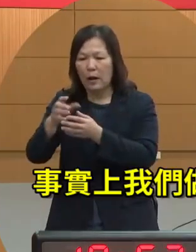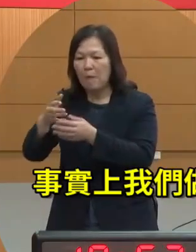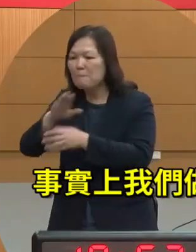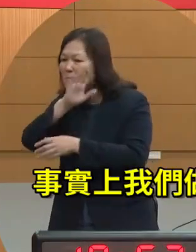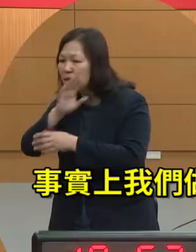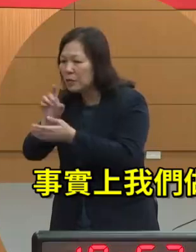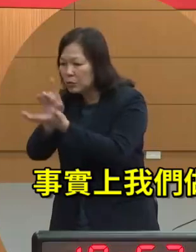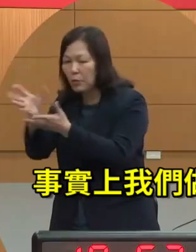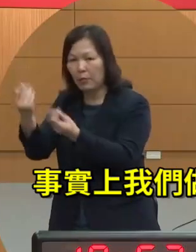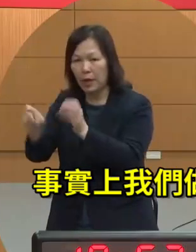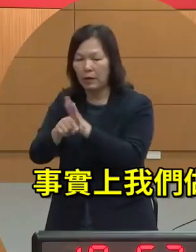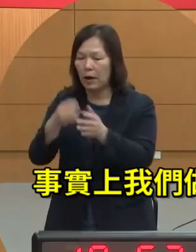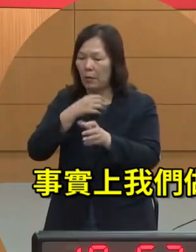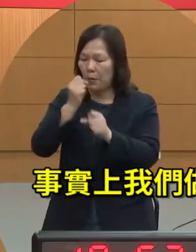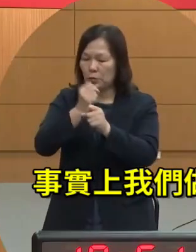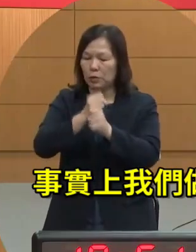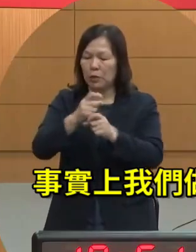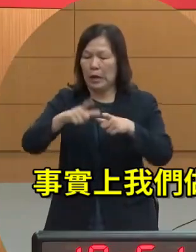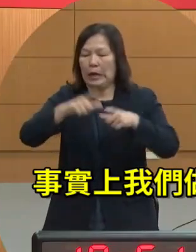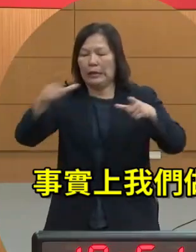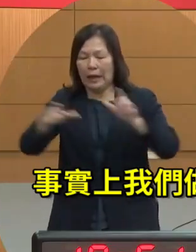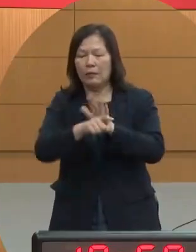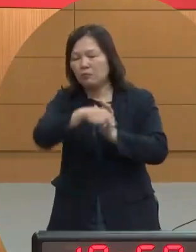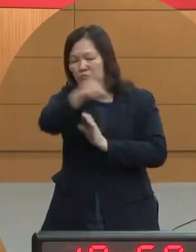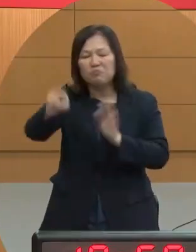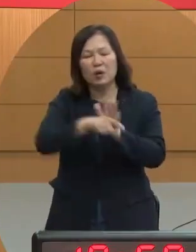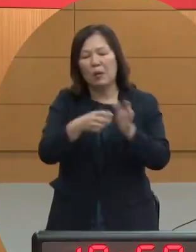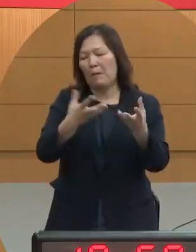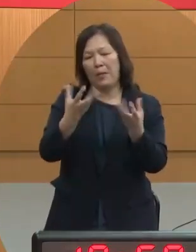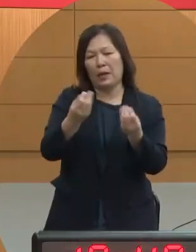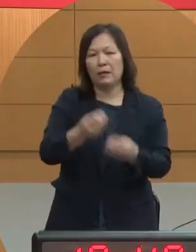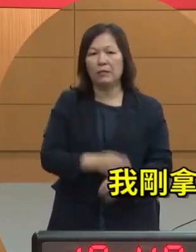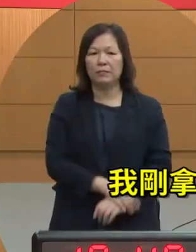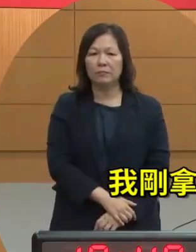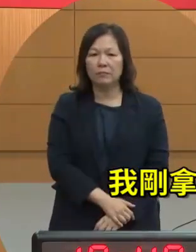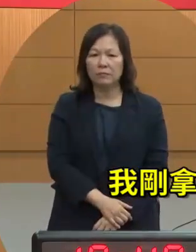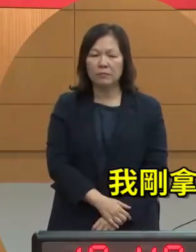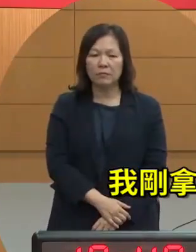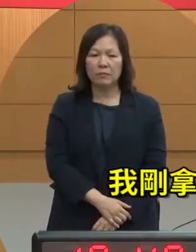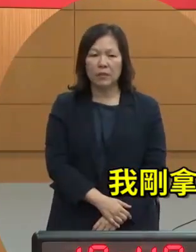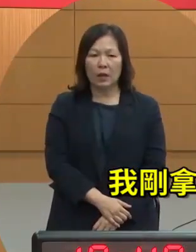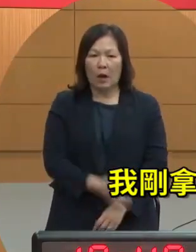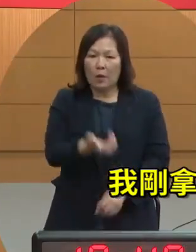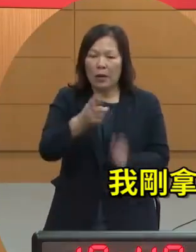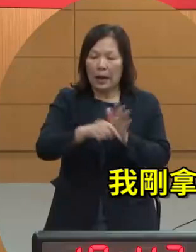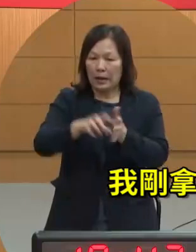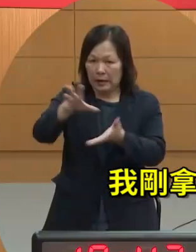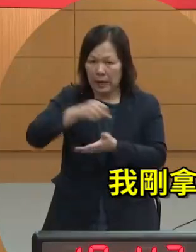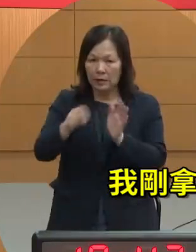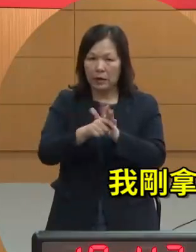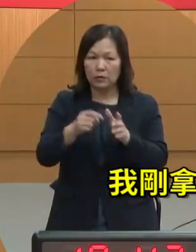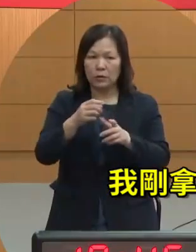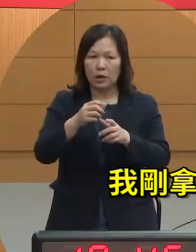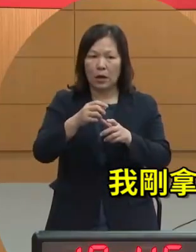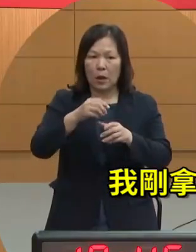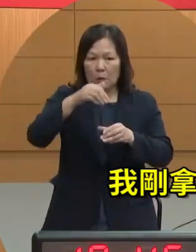事實上我們做出來的大餅 你們永遠都吃不到 我剛拿到那個選舉公報 非常有趣